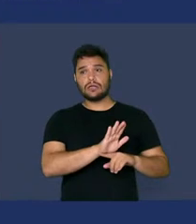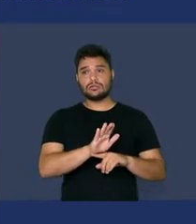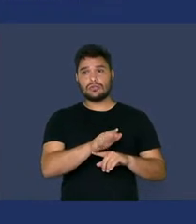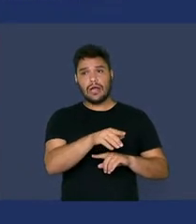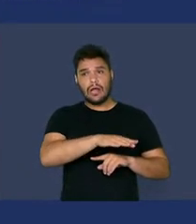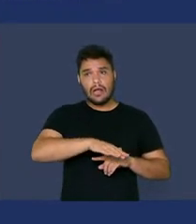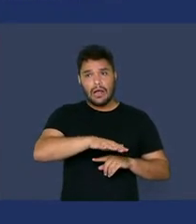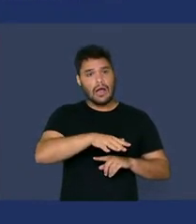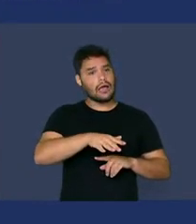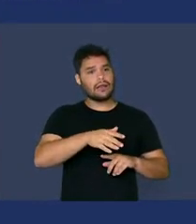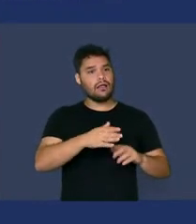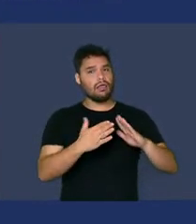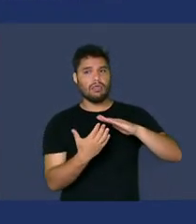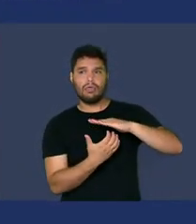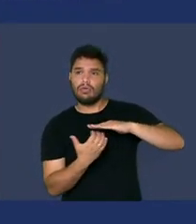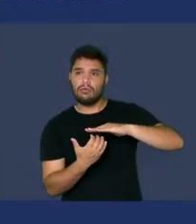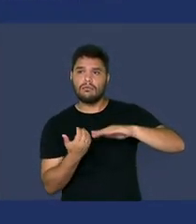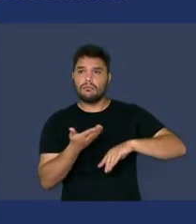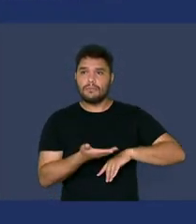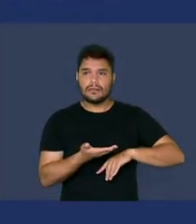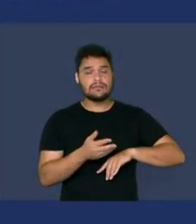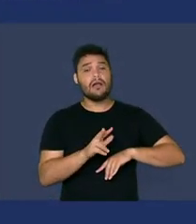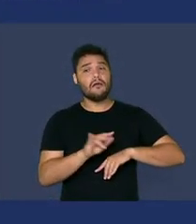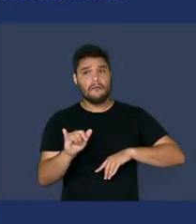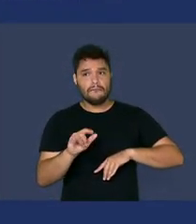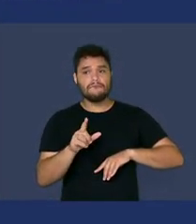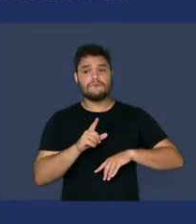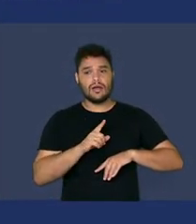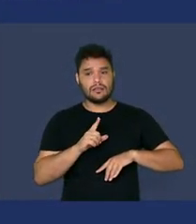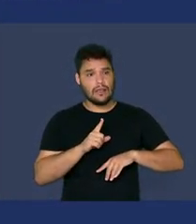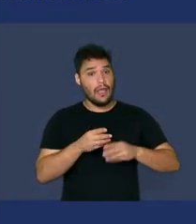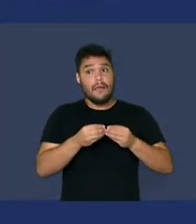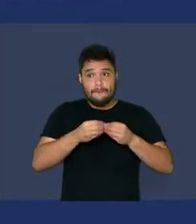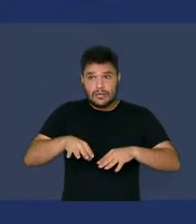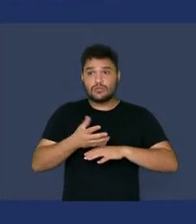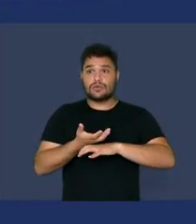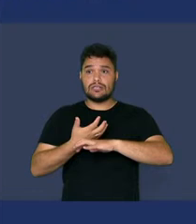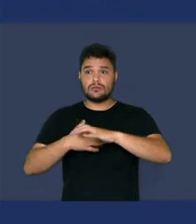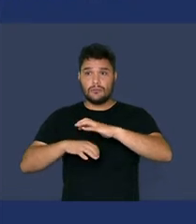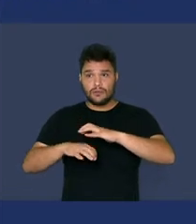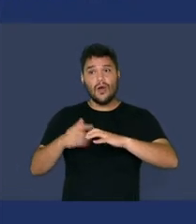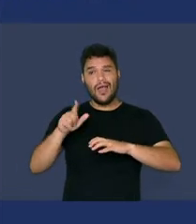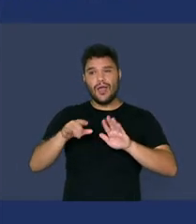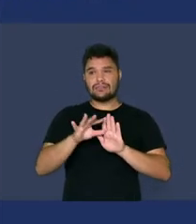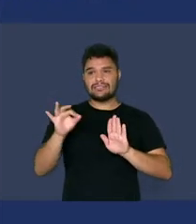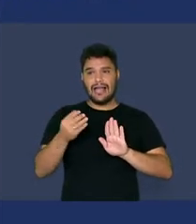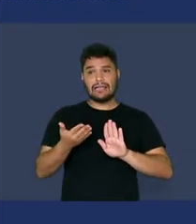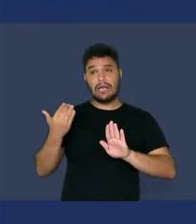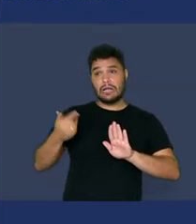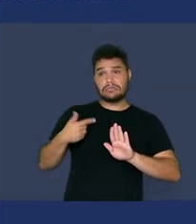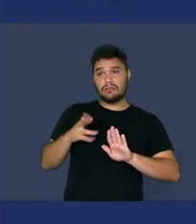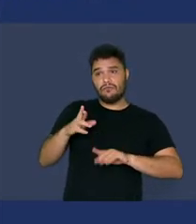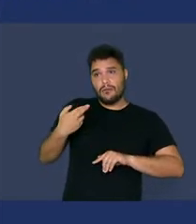E DA LUCRATIVIDADE PARA MEGANEGÓCIOS QUE VÃO ACONTECER INCLUSIVE COM POSSIBILIDADE DE IMPACTO AMBIENTAL QUE O DESTAQUE